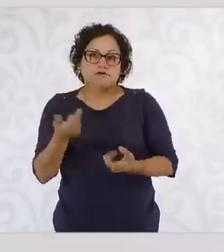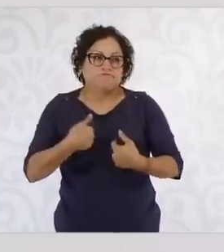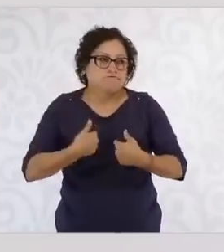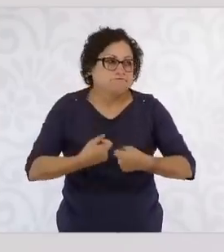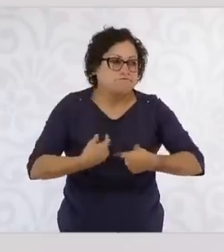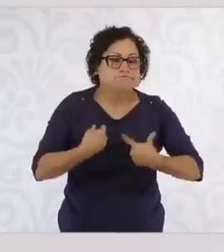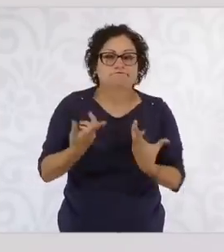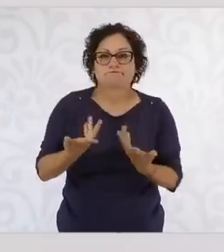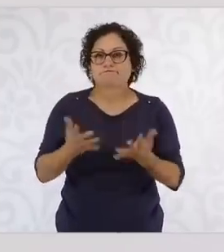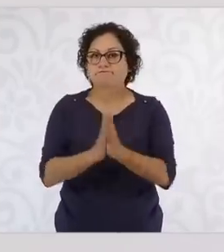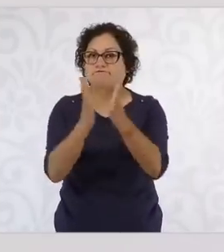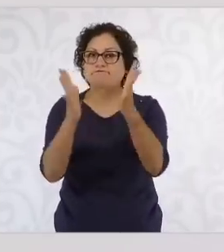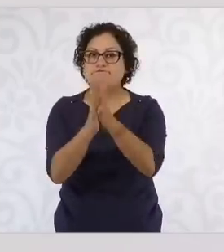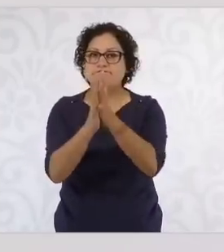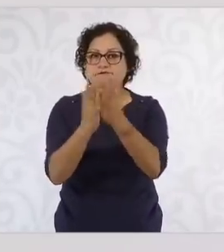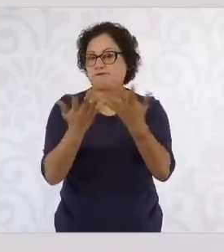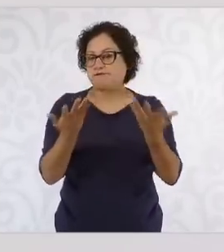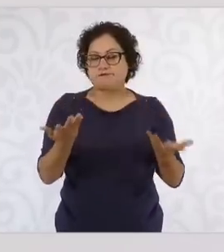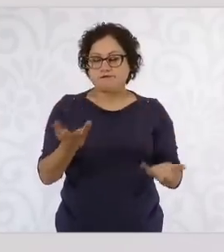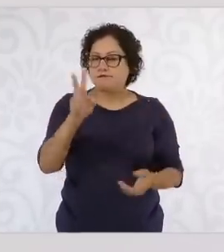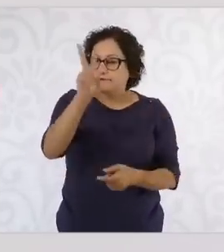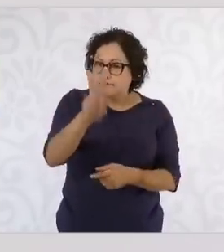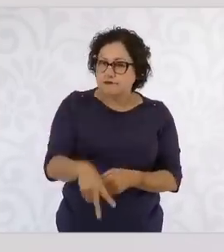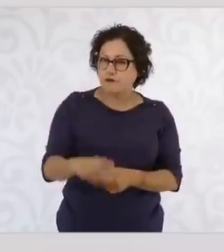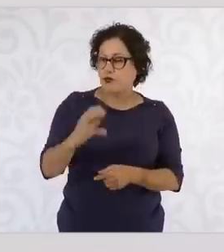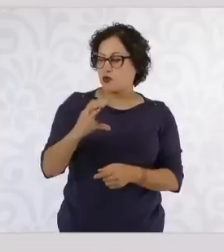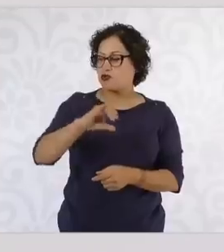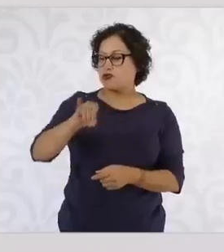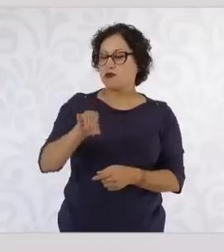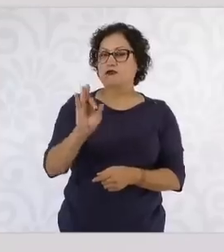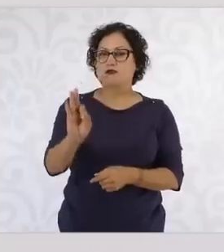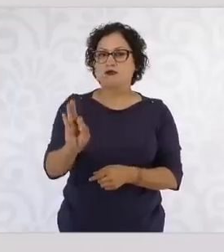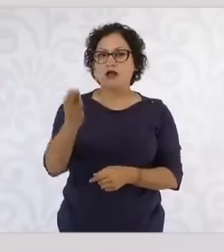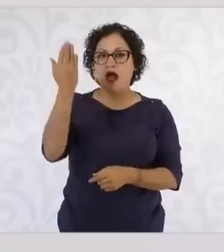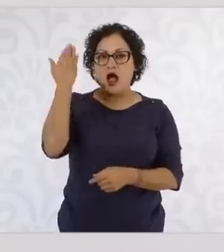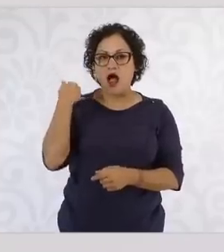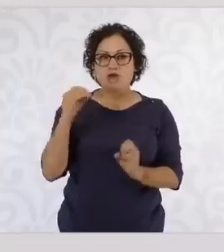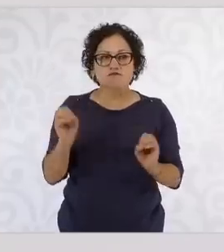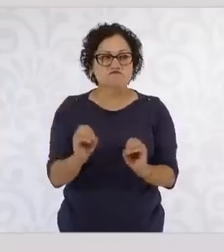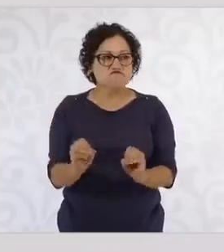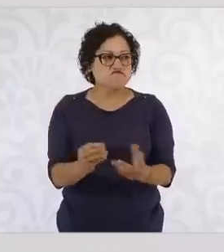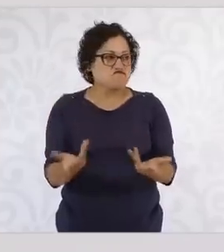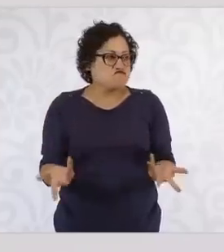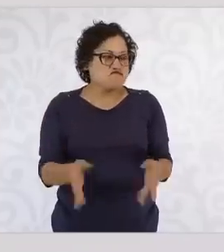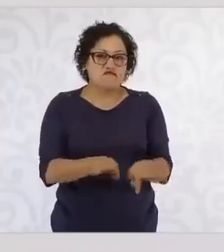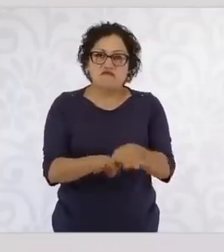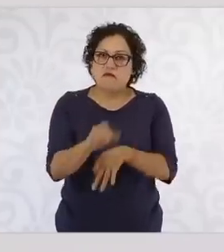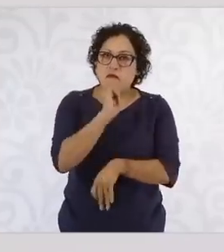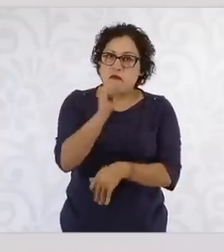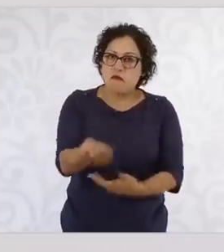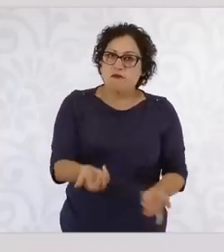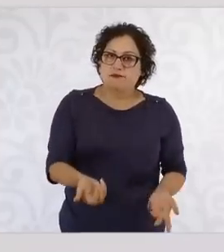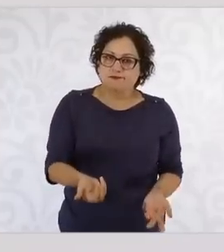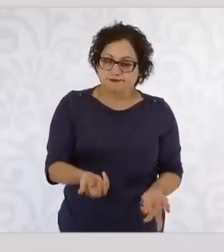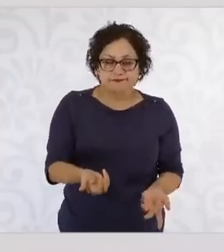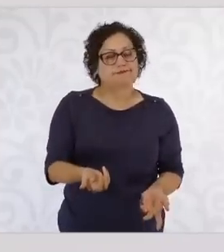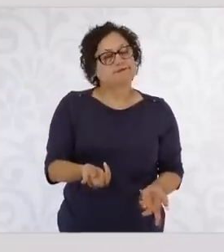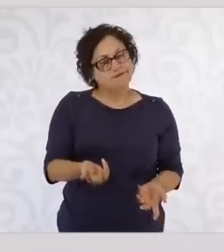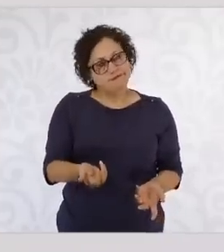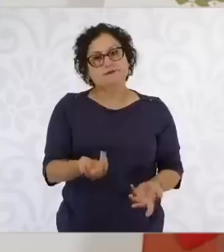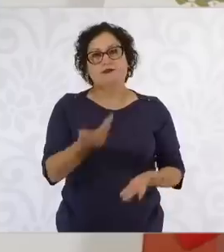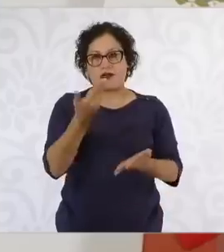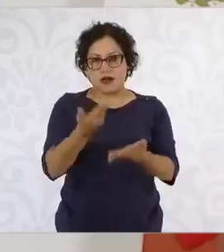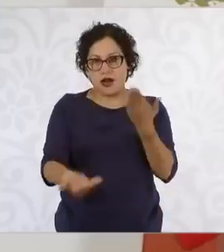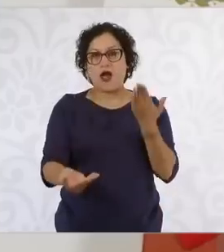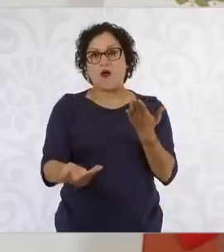de la judicatura no hizo prácticamente nada e entonces obviamente no queremos abusos de